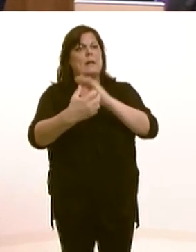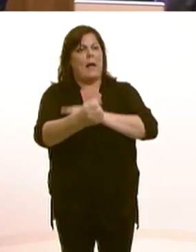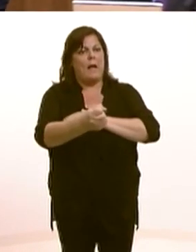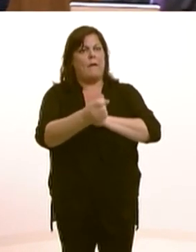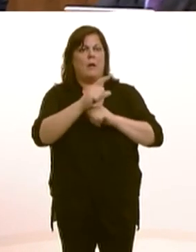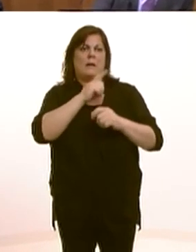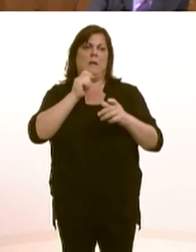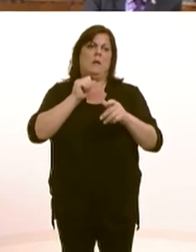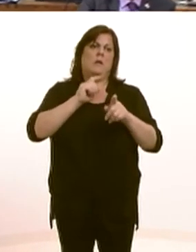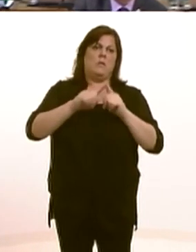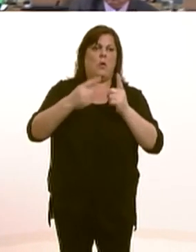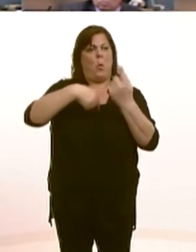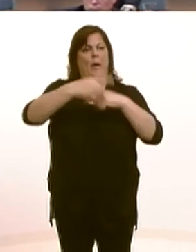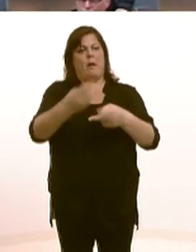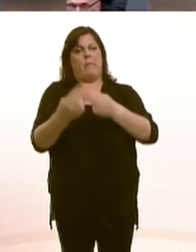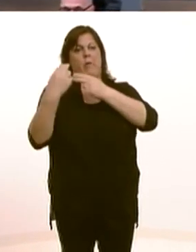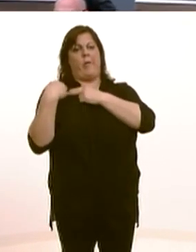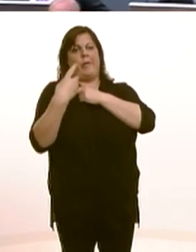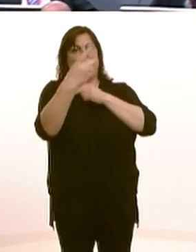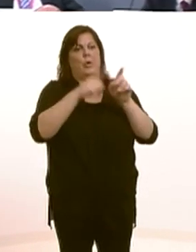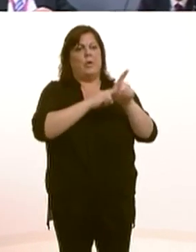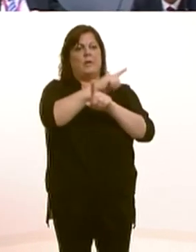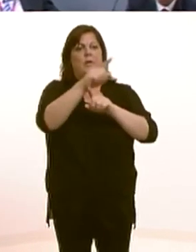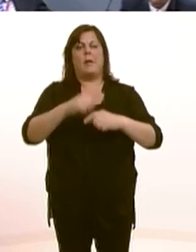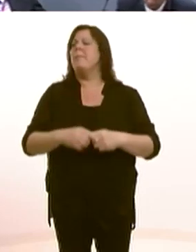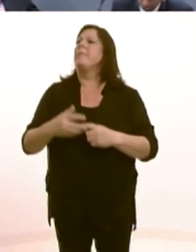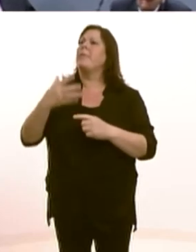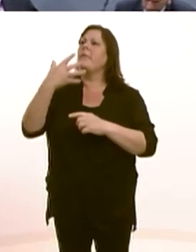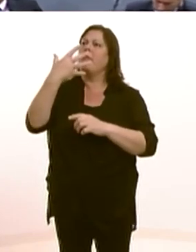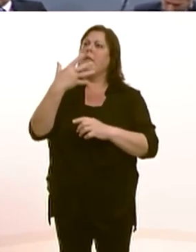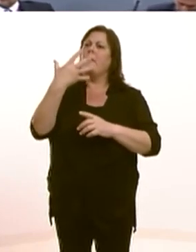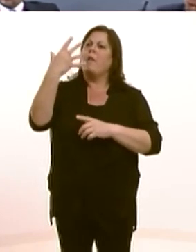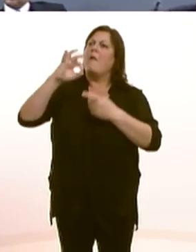Russell George: The five-point action plan on local bus services that your colleague